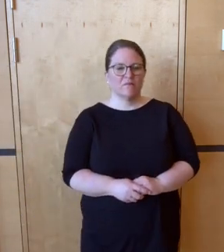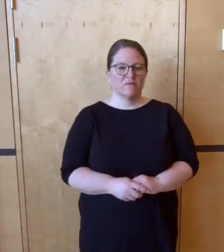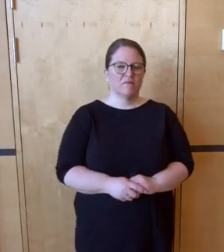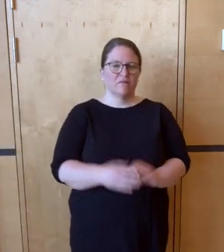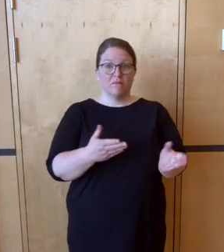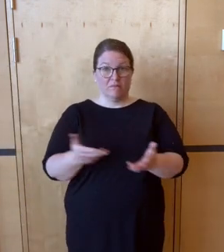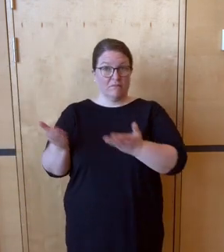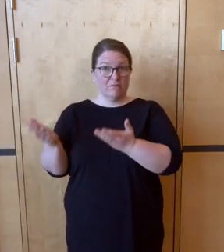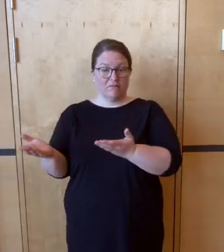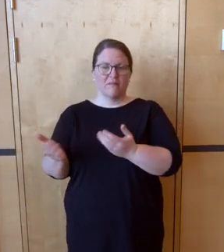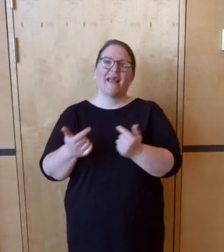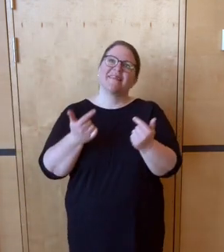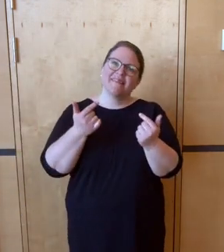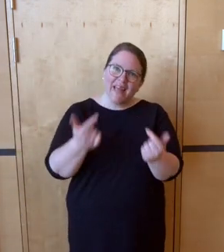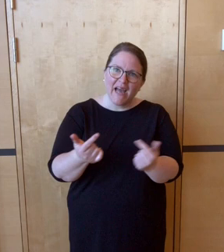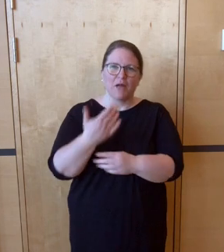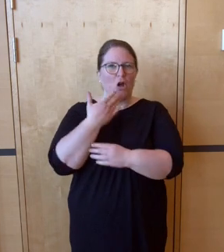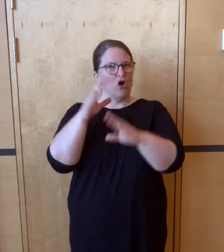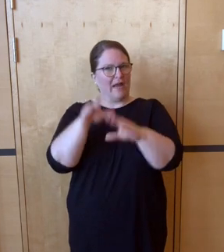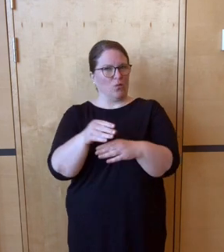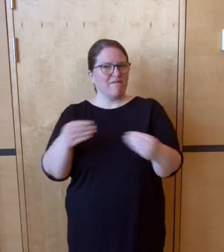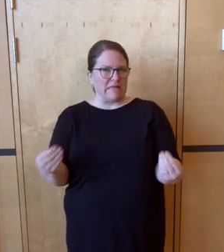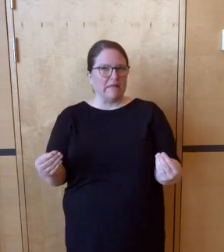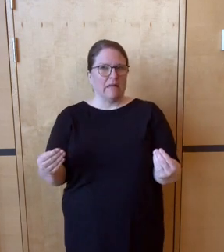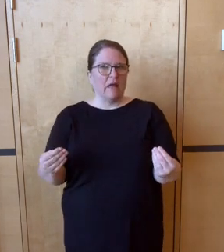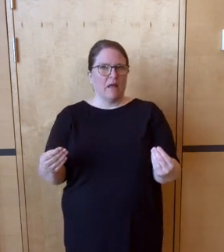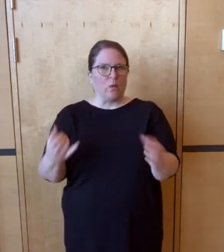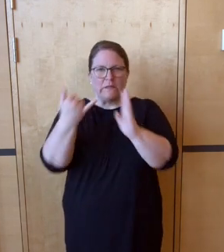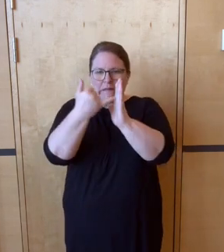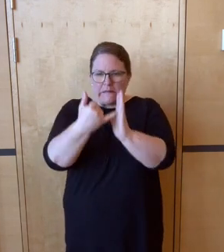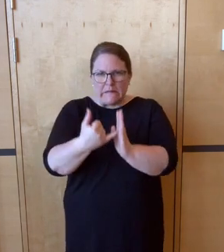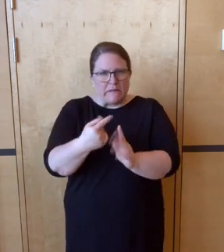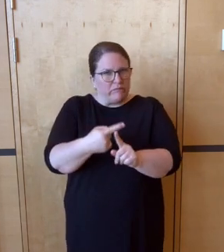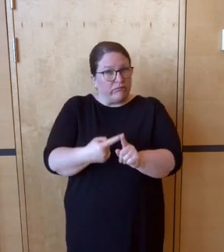Tack för en jättebra redovisning Omfattande har lite frågor på